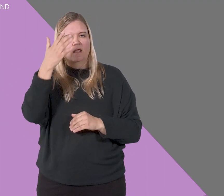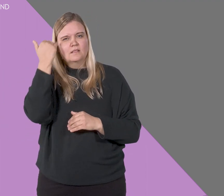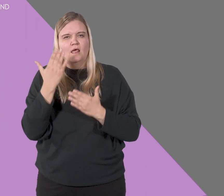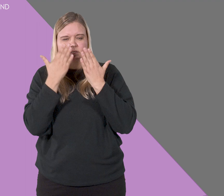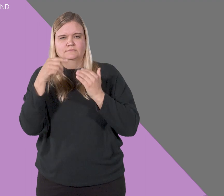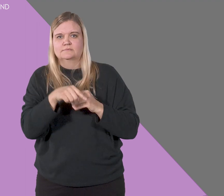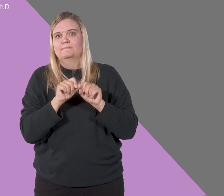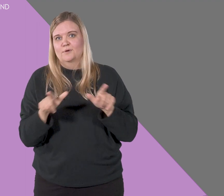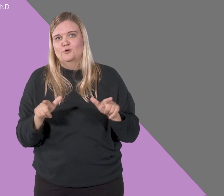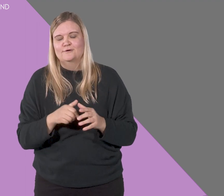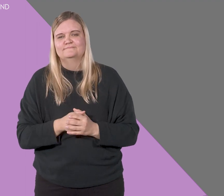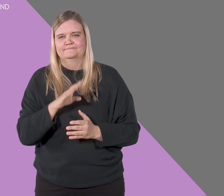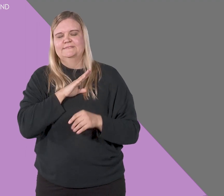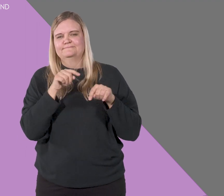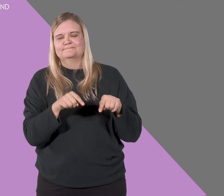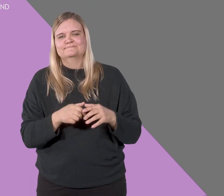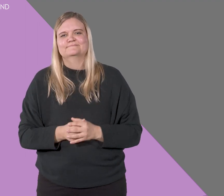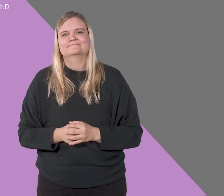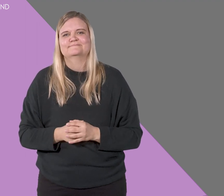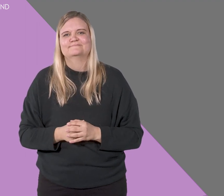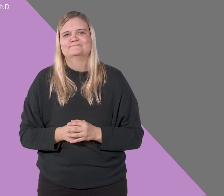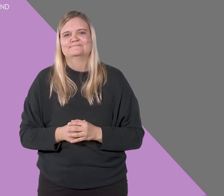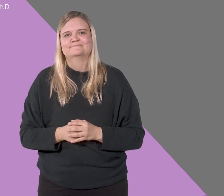För att läsa och titta på blogginlägget, klicka på vidstående länk.